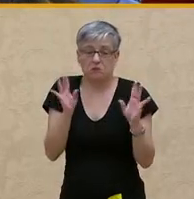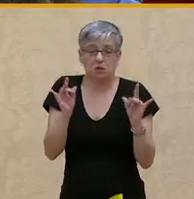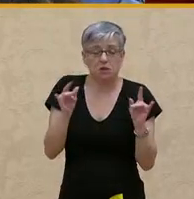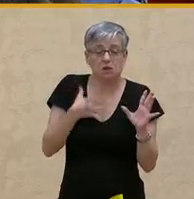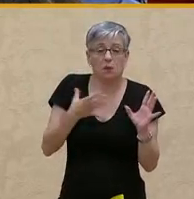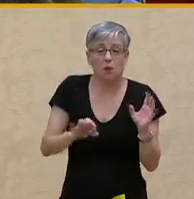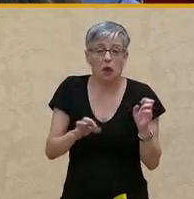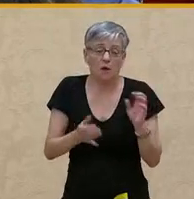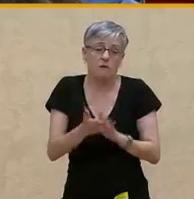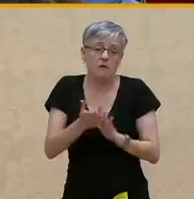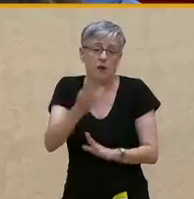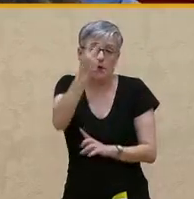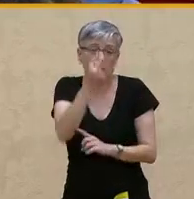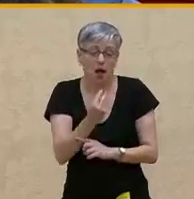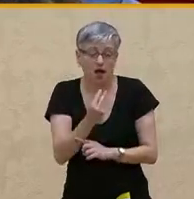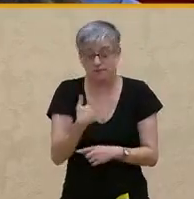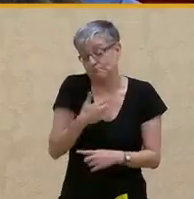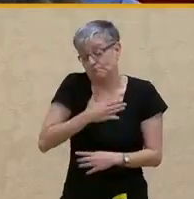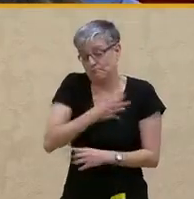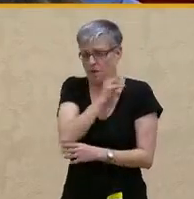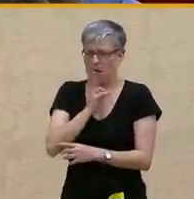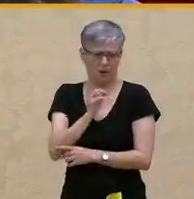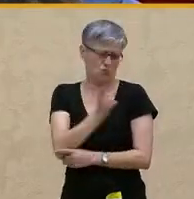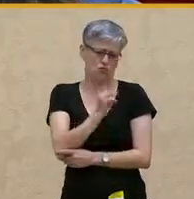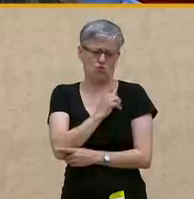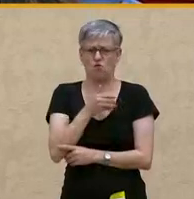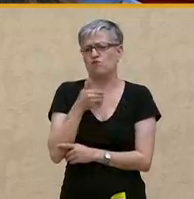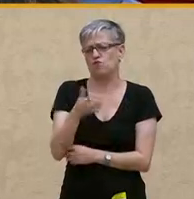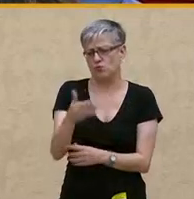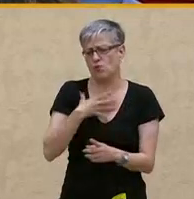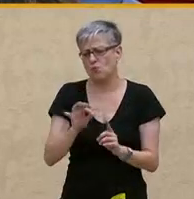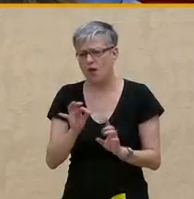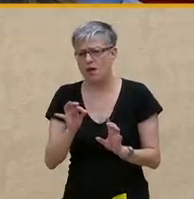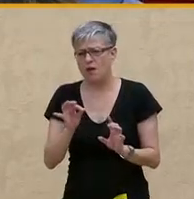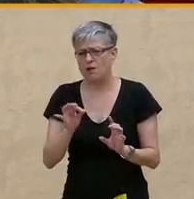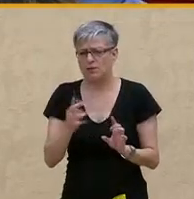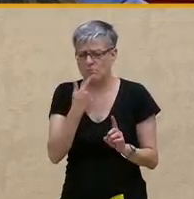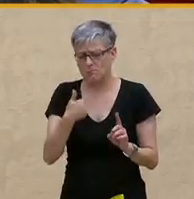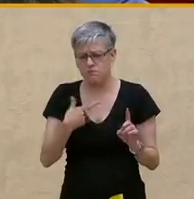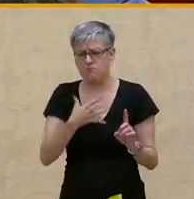quedarme ciega, pero mi madre me decía que no. Que en un futuro me decían que me podía quedar ciega.